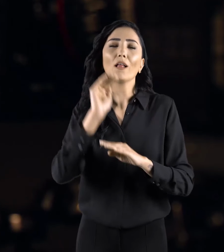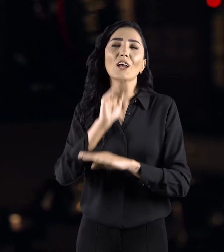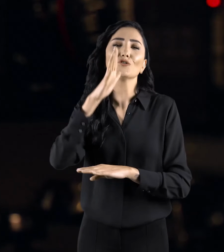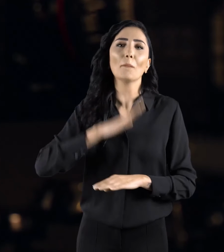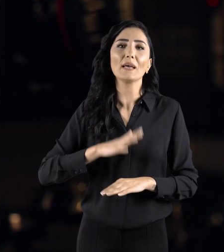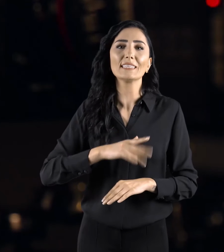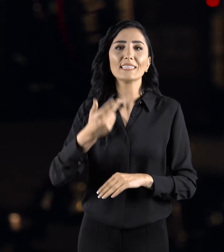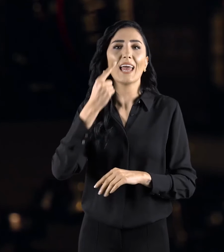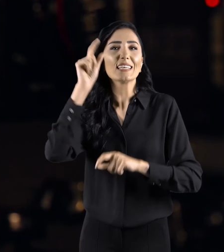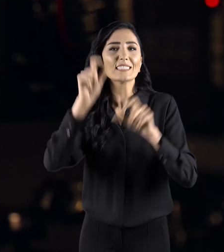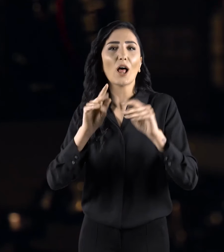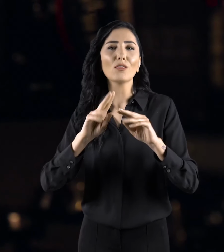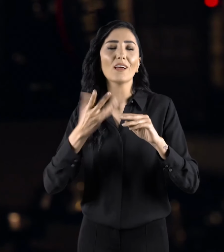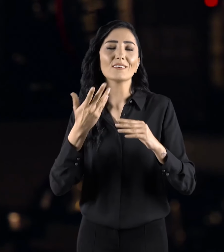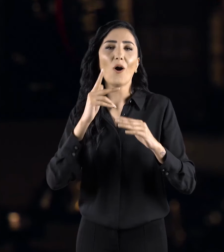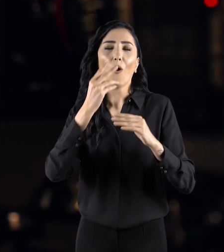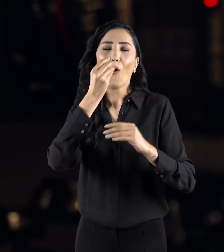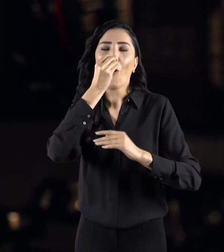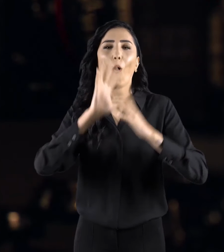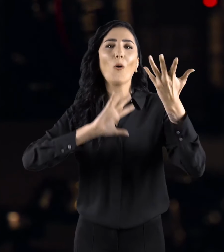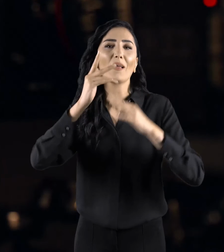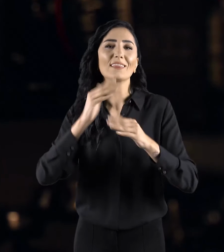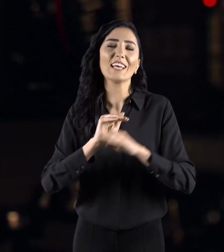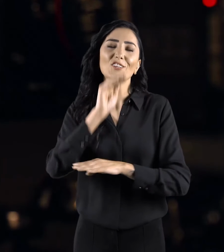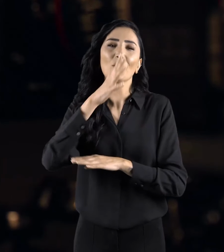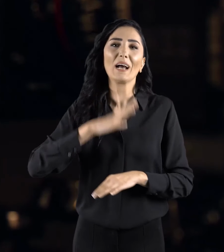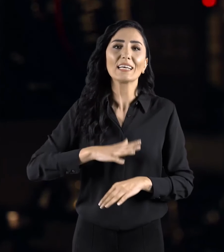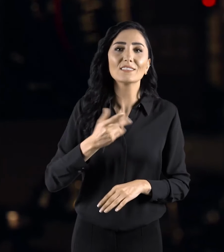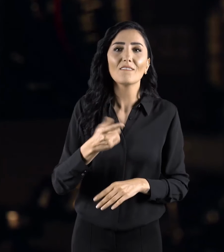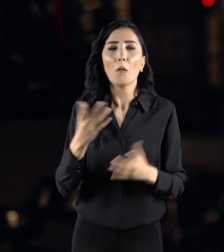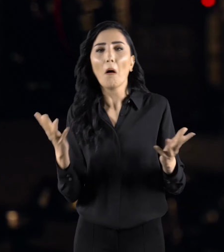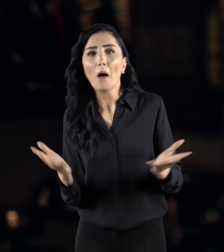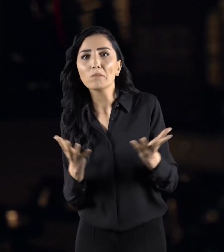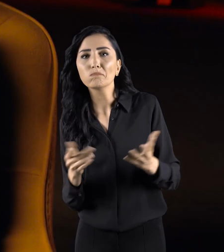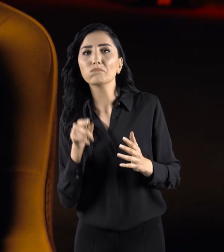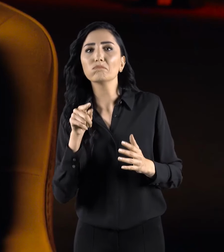isteği insanları ormanlık alanları itiyor. Ve bu da eğer beraberinde ihmali